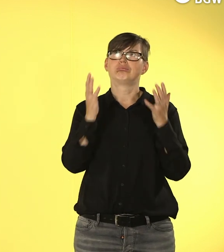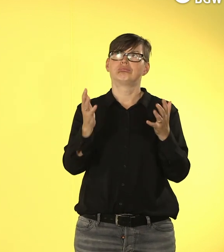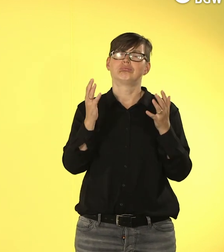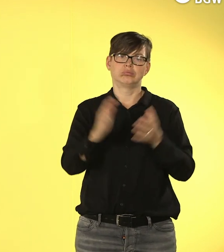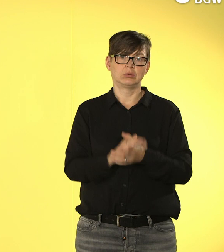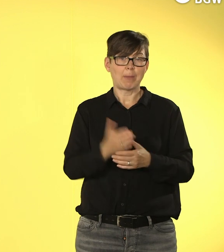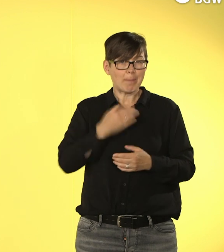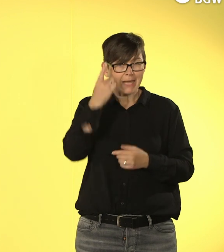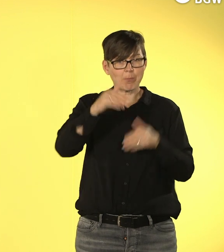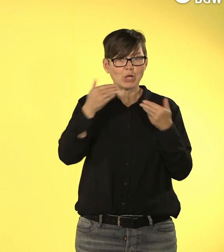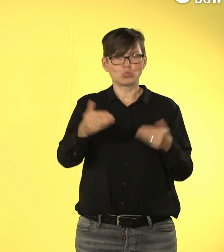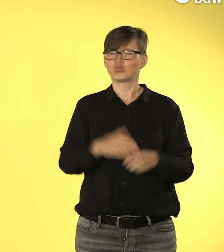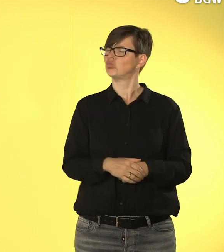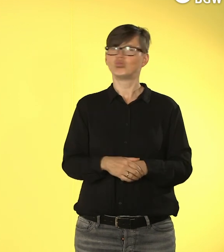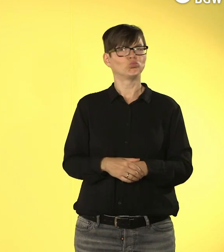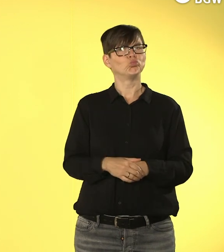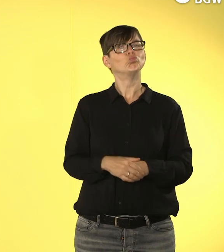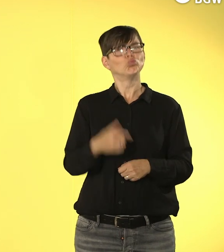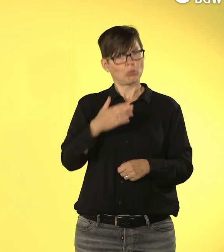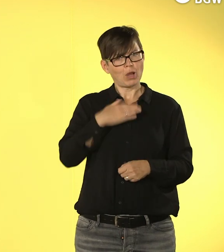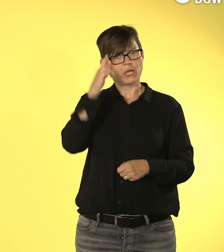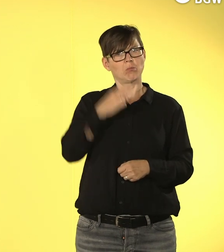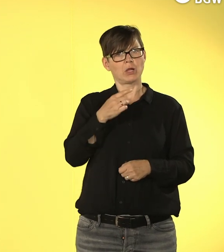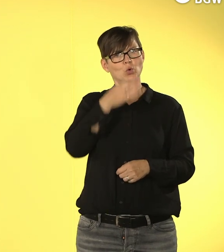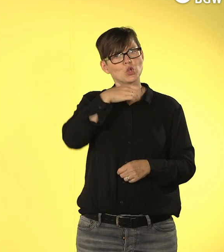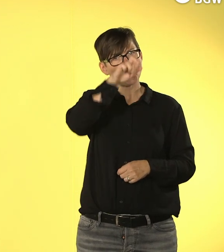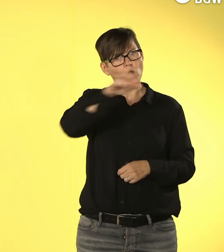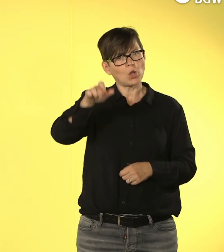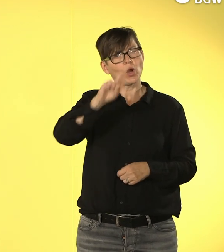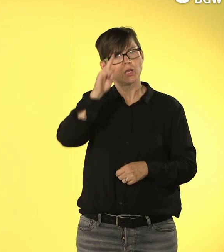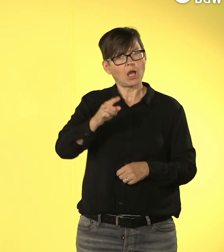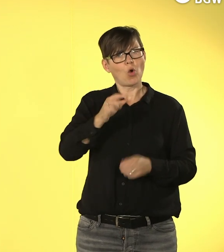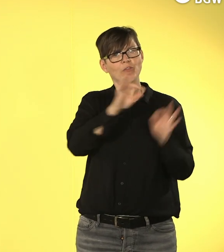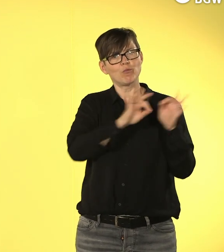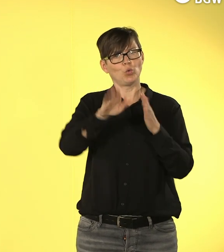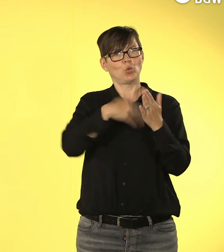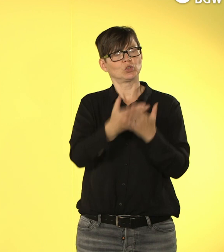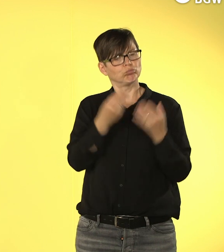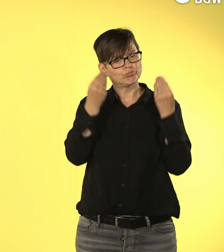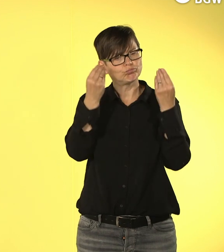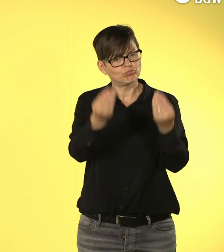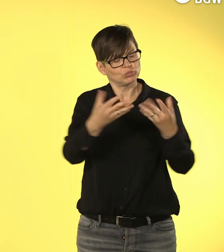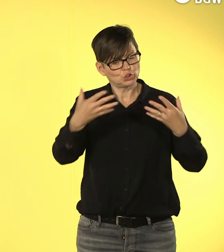Ich meine dass Jüngere sehr wohl Führungsaufgaben übernehmen können, sogar sehr gut!